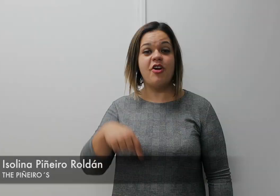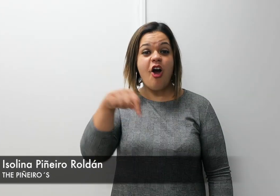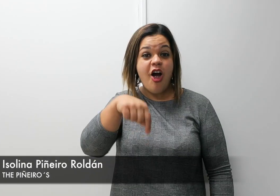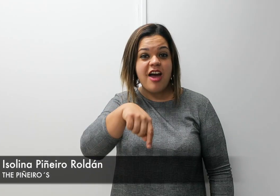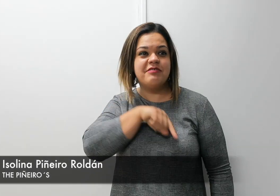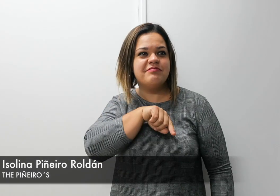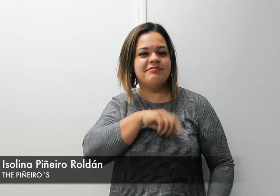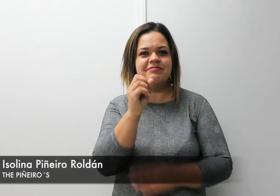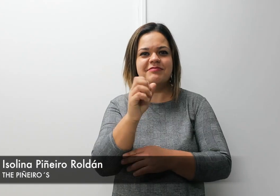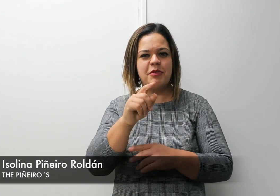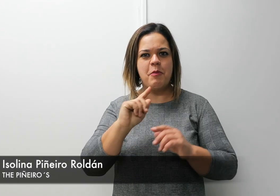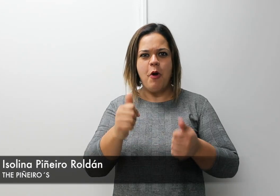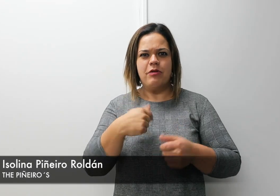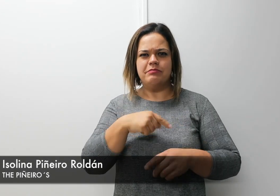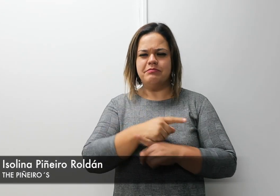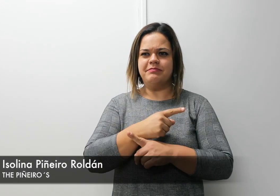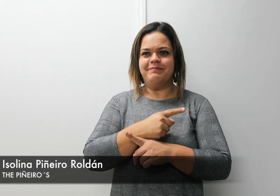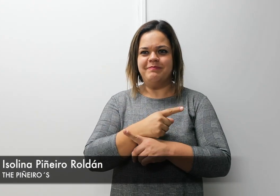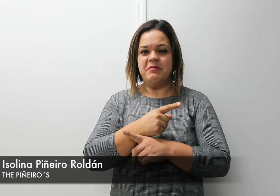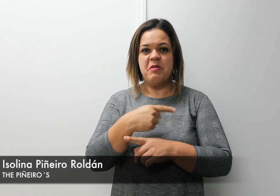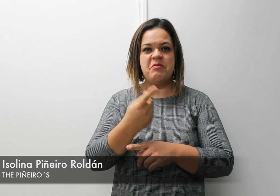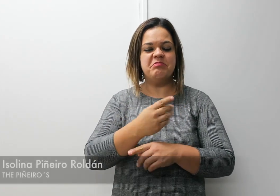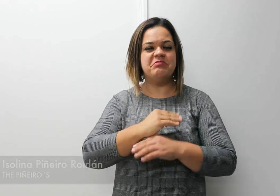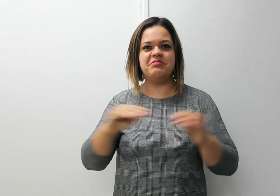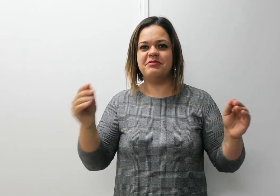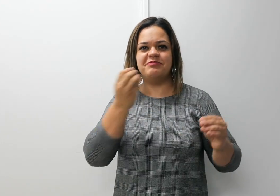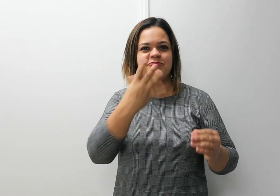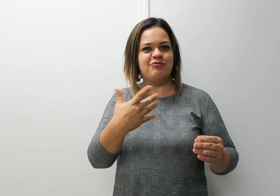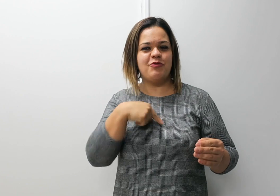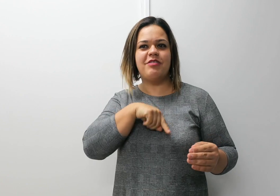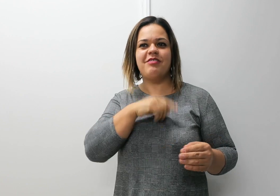He empezado la ponencia un poco nerviosa, pero después los nervios se han ido y me he sentido